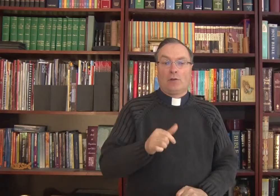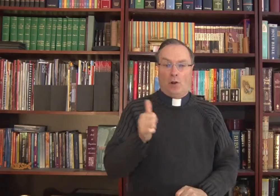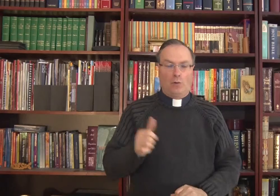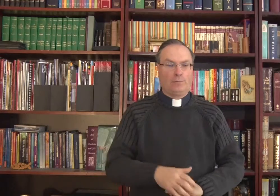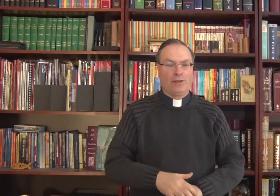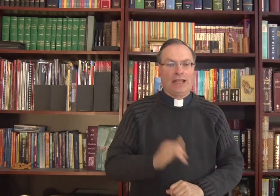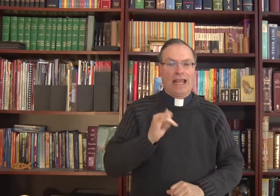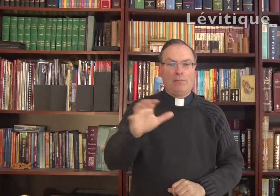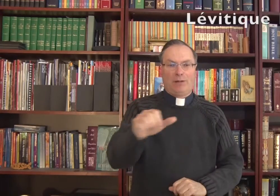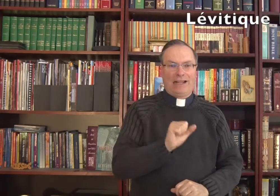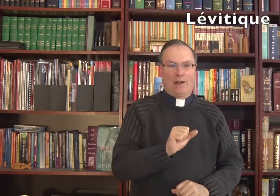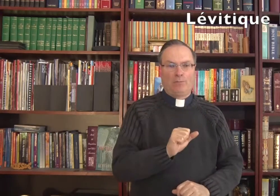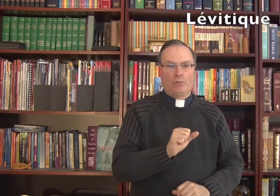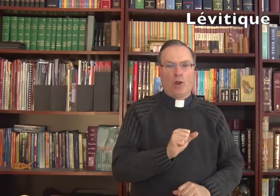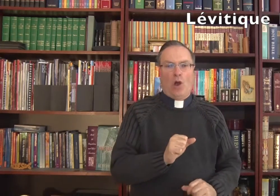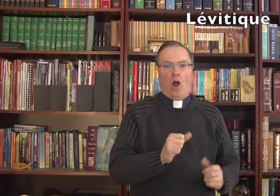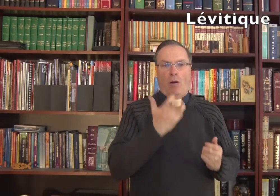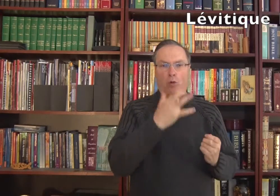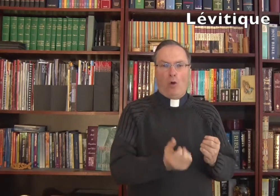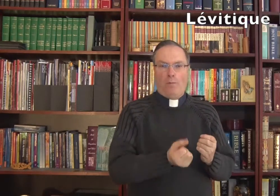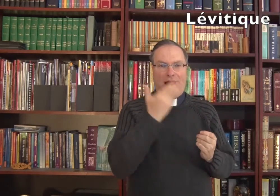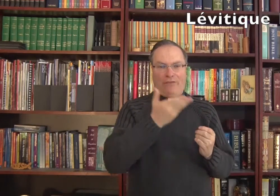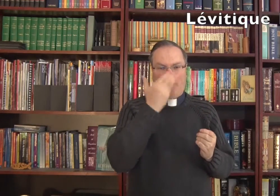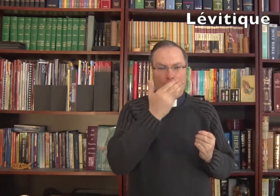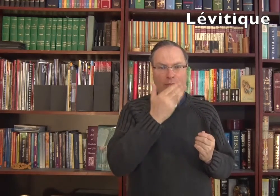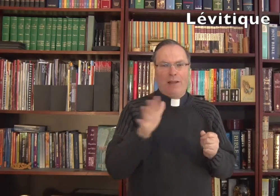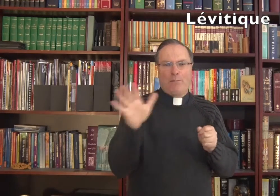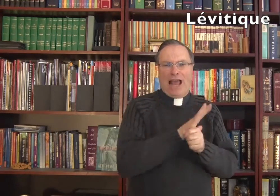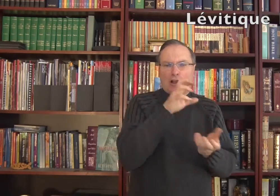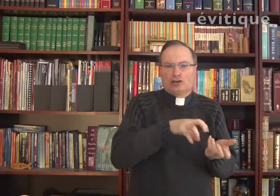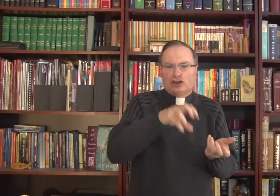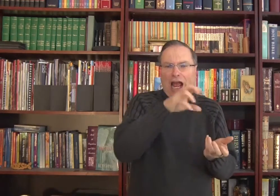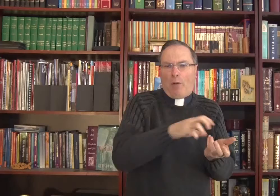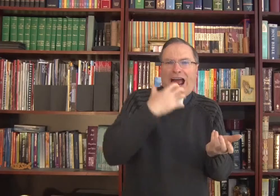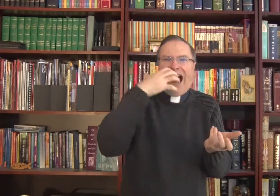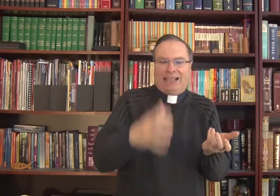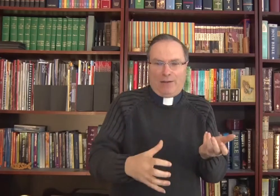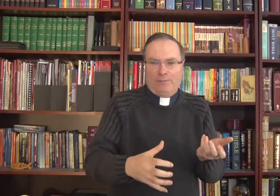«Il prendra un brûle-parfum plein de charbons ardents